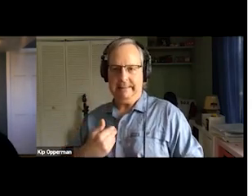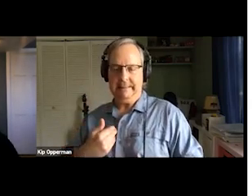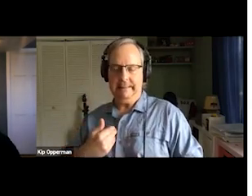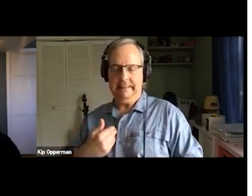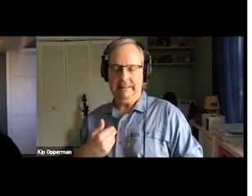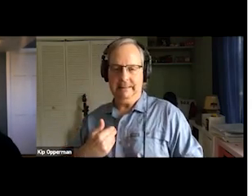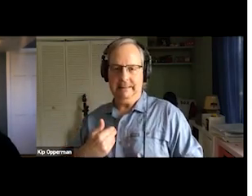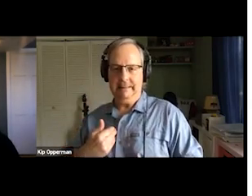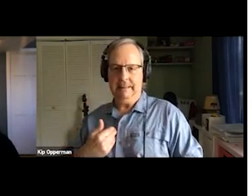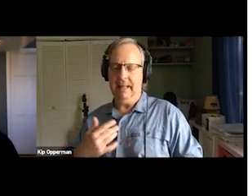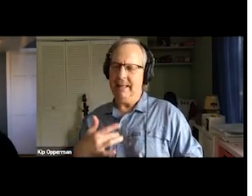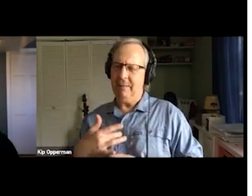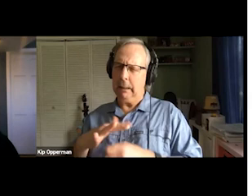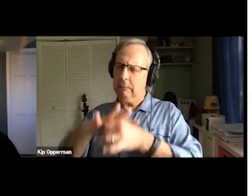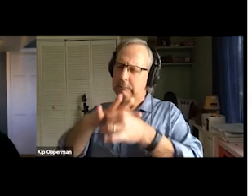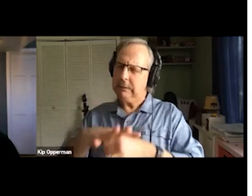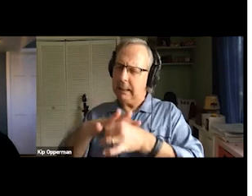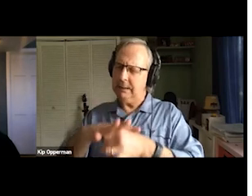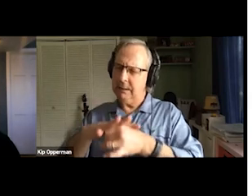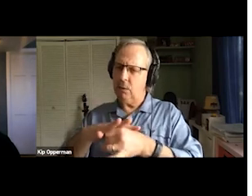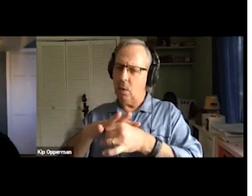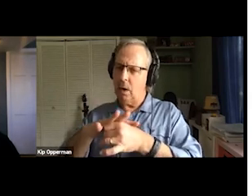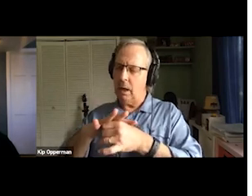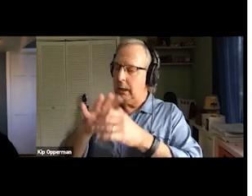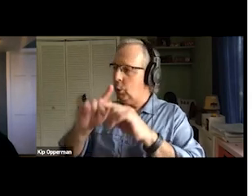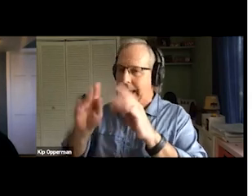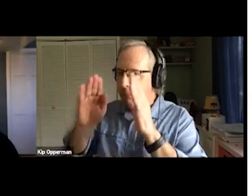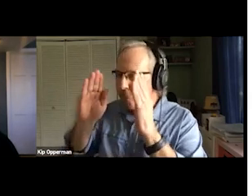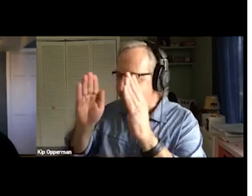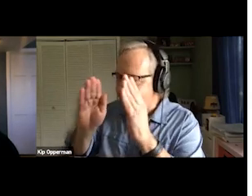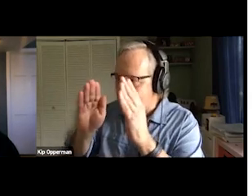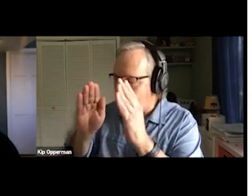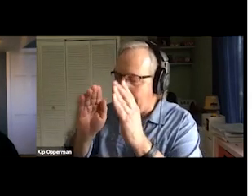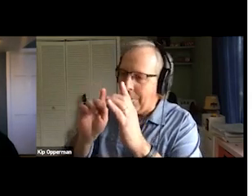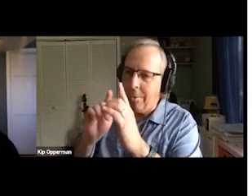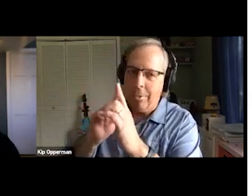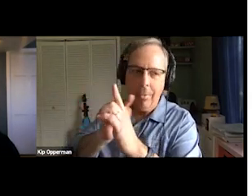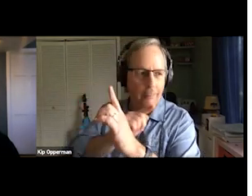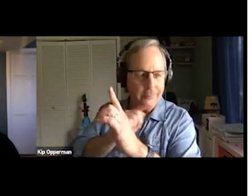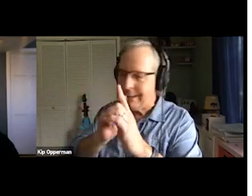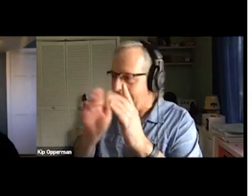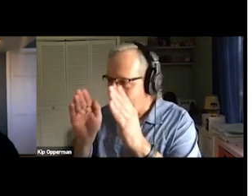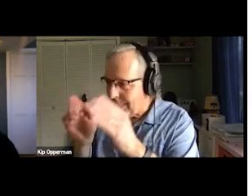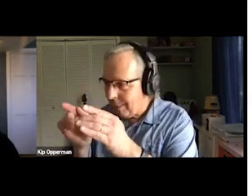estado de tensión o preocupación con sus clientes, y luego, finalmente, volver a experimentar,